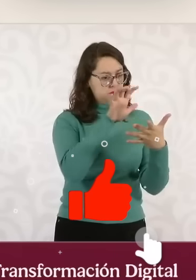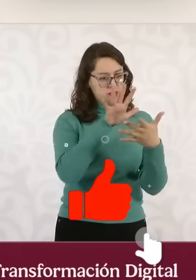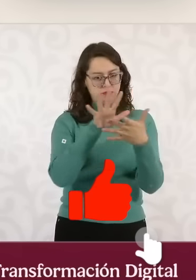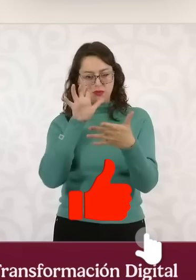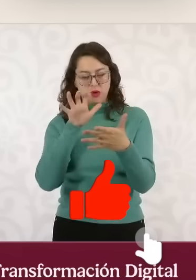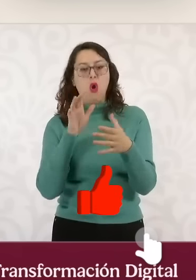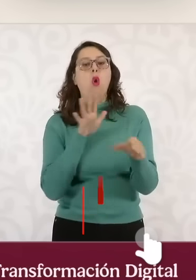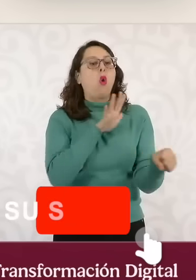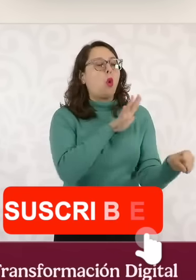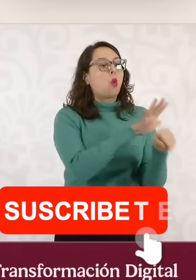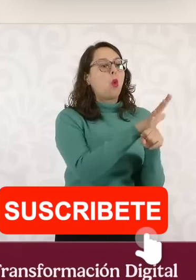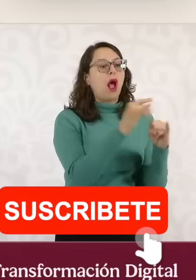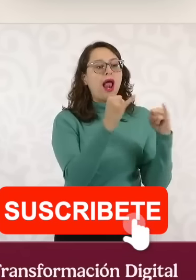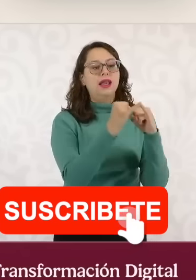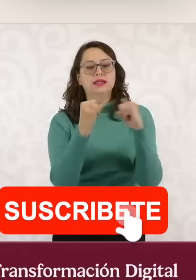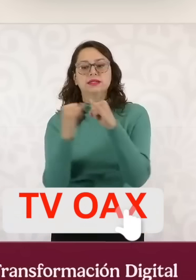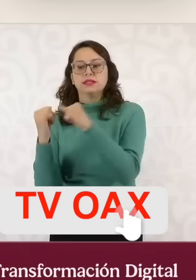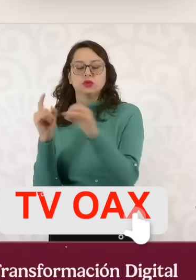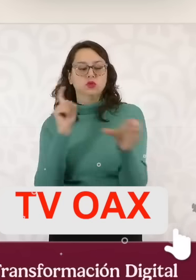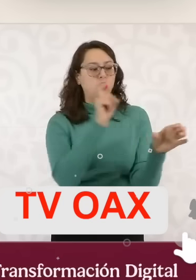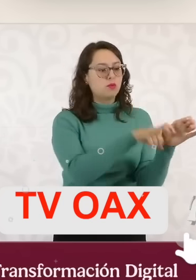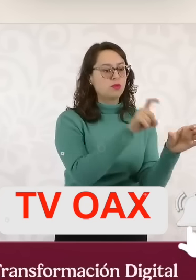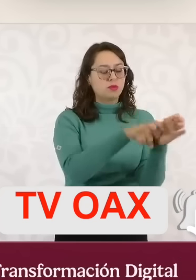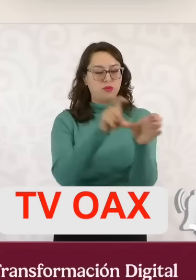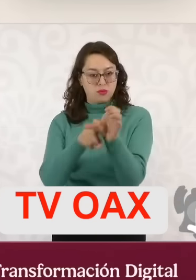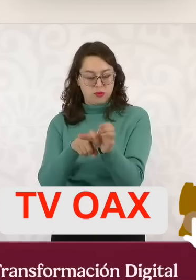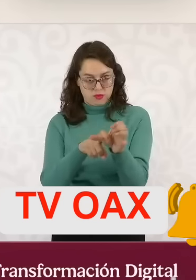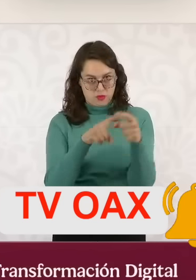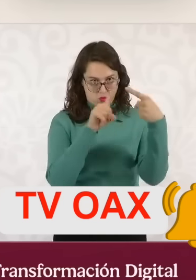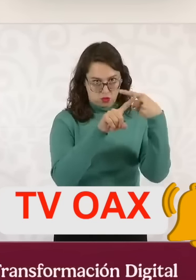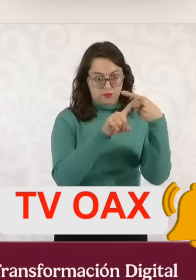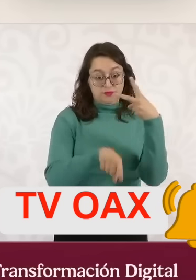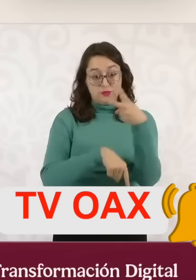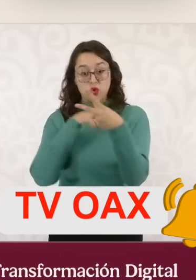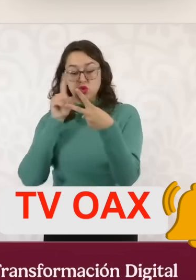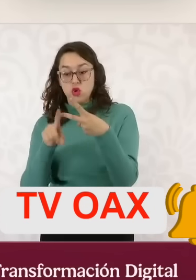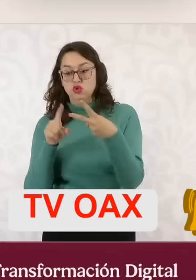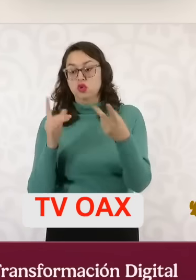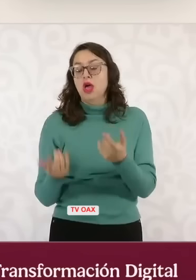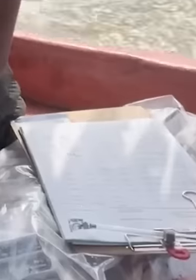está poniendo en las manos de cada ciudadano, sin importar su condición laboral o económica,